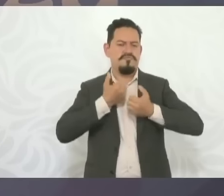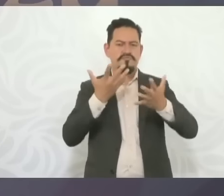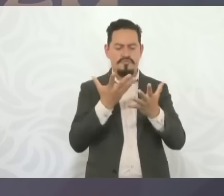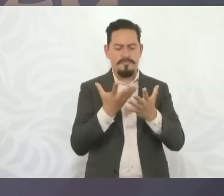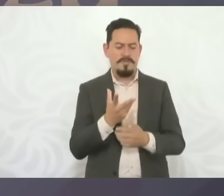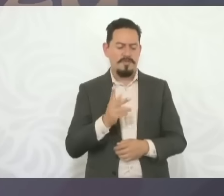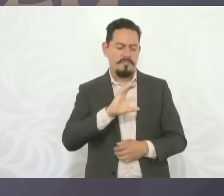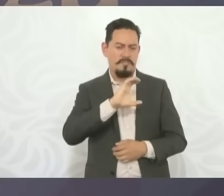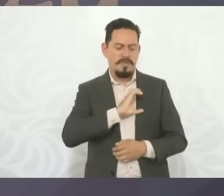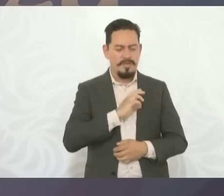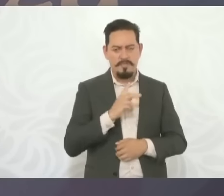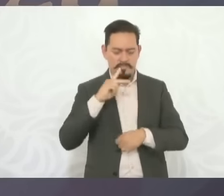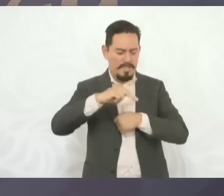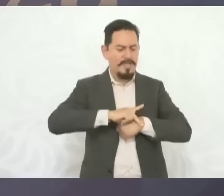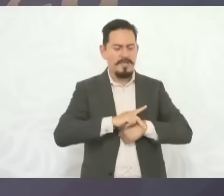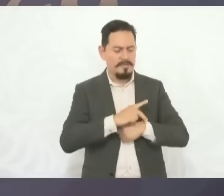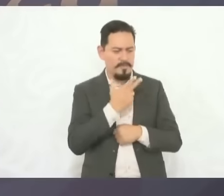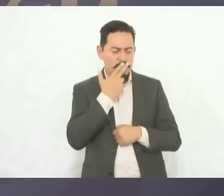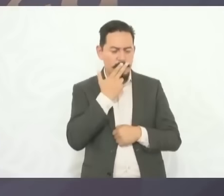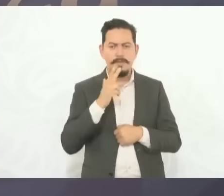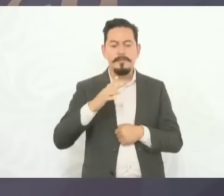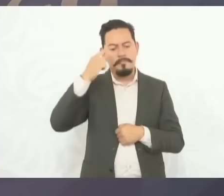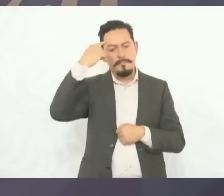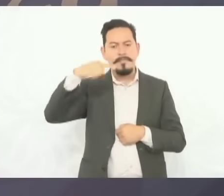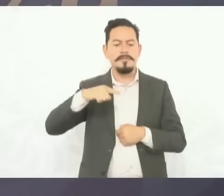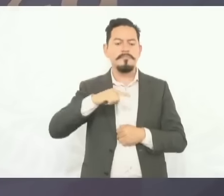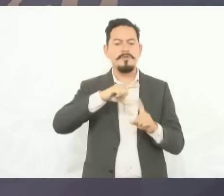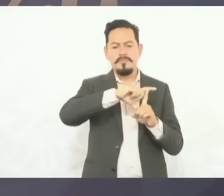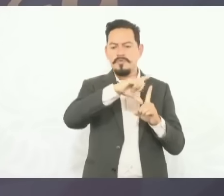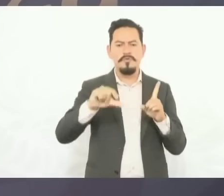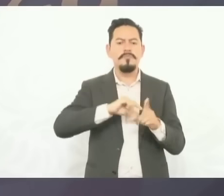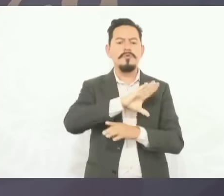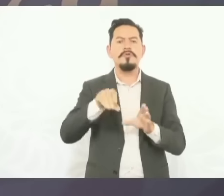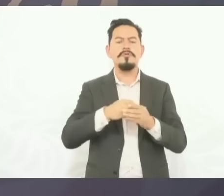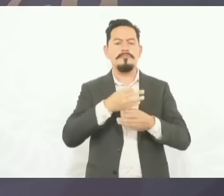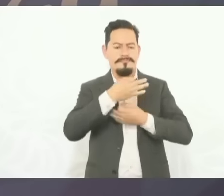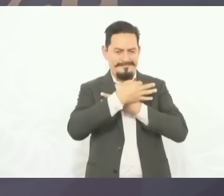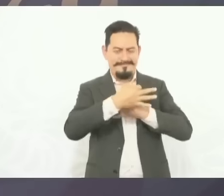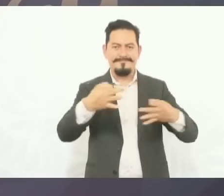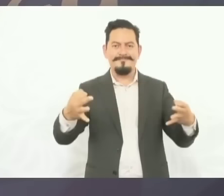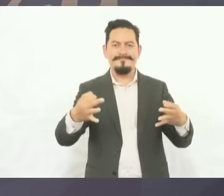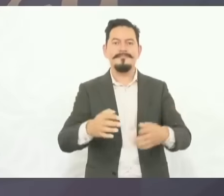convertía en mensaje radiofónico, recorrió el país entero. Atravesó ciudades, pueblos